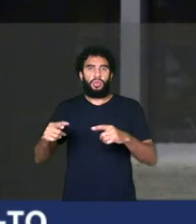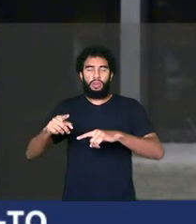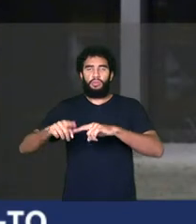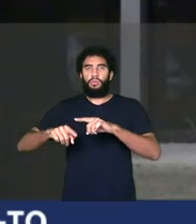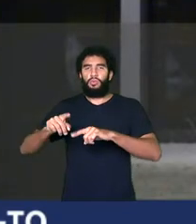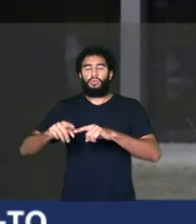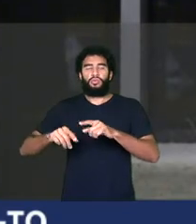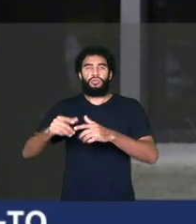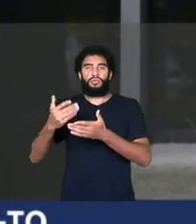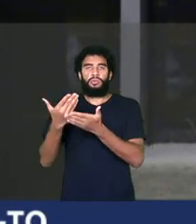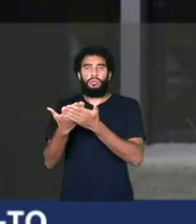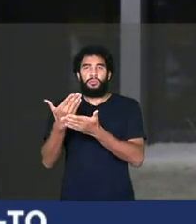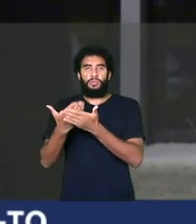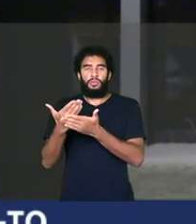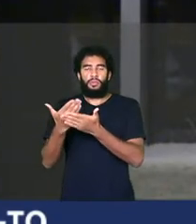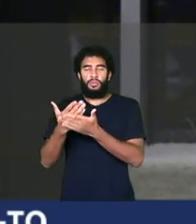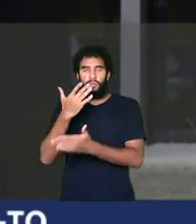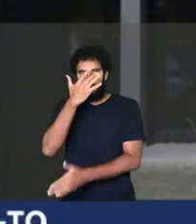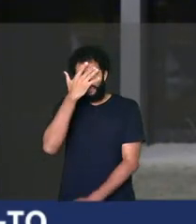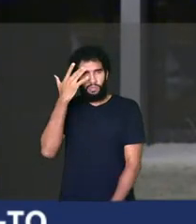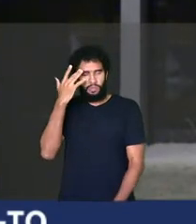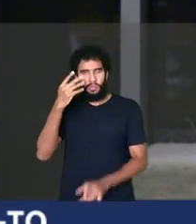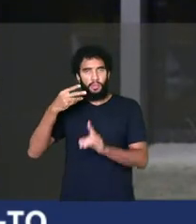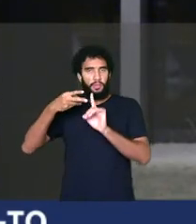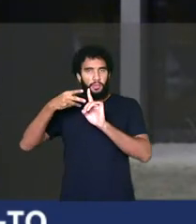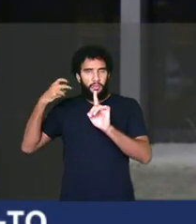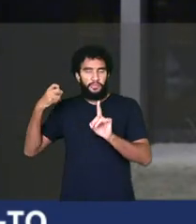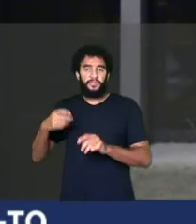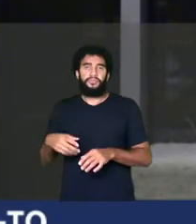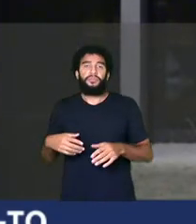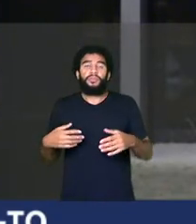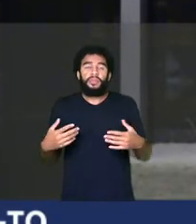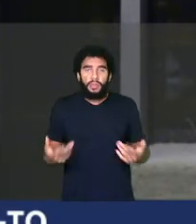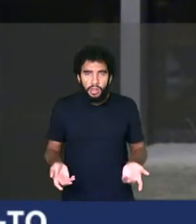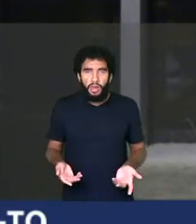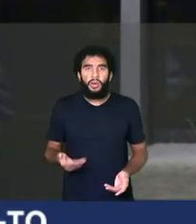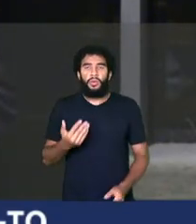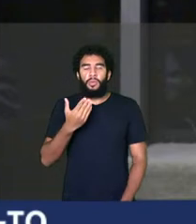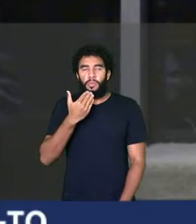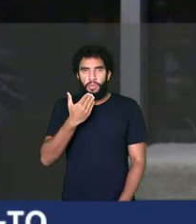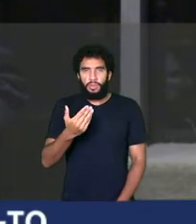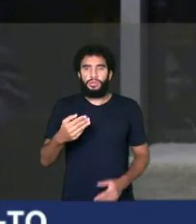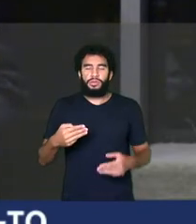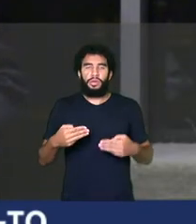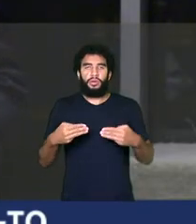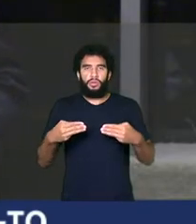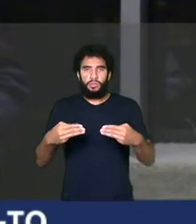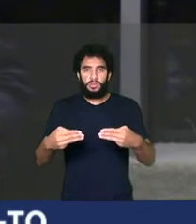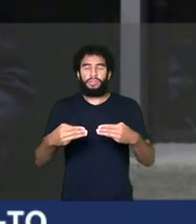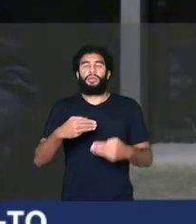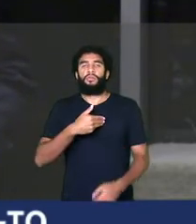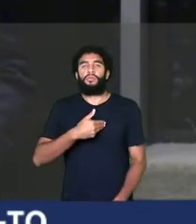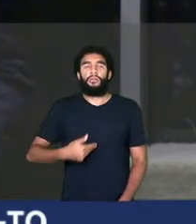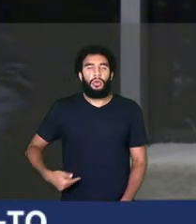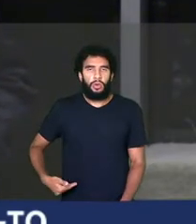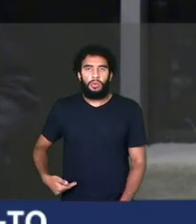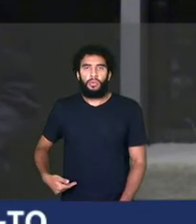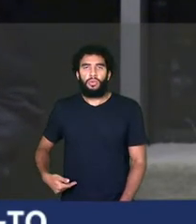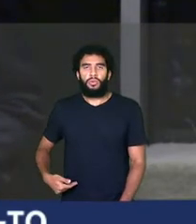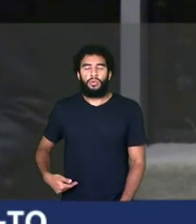NÃO TÊM MATERIAIS ESCOLAR PARA OS INDÍGENAS, PORTANTO, NÓS CONCLAMAMOS AO MINISTÉRIO PÚBLICO QUE TOME